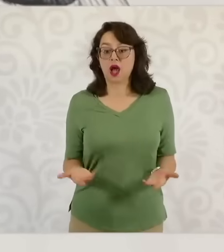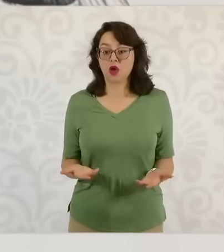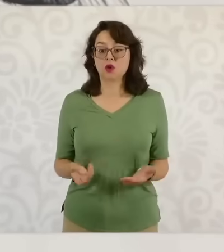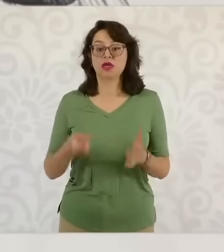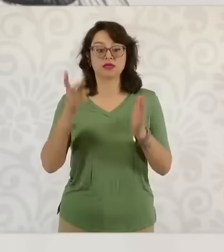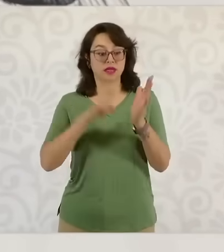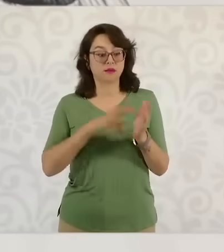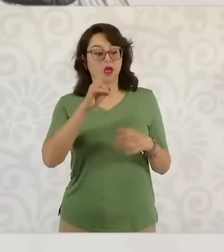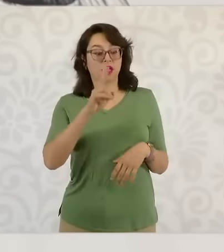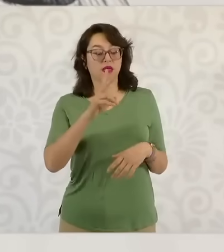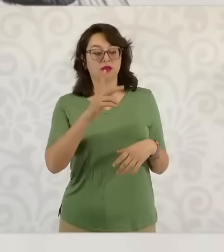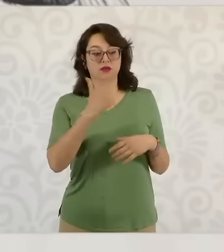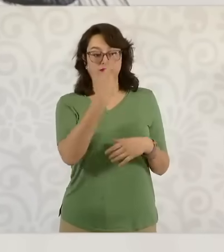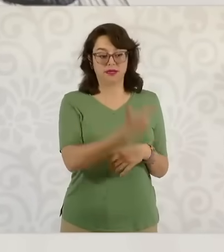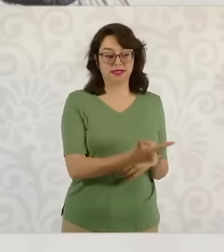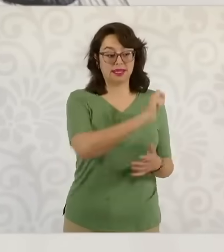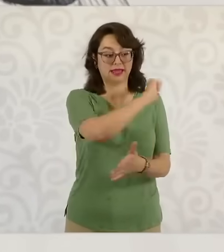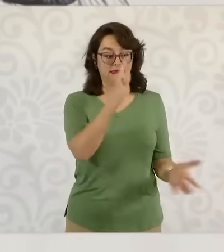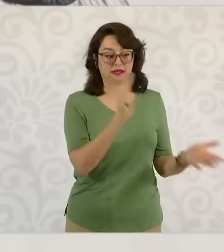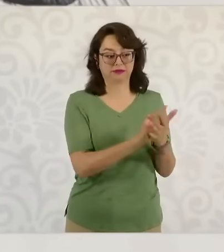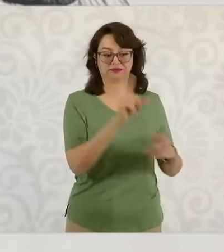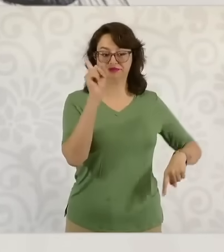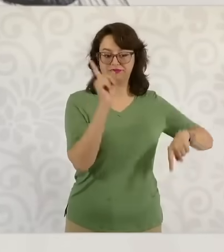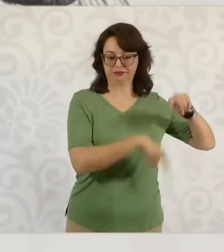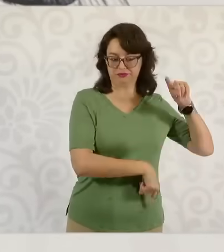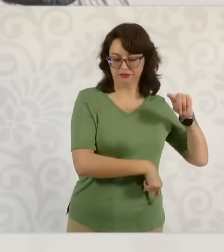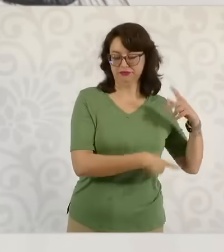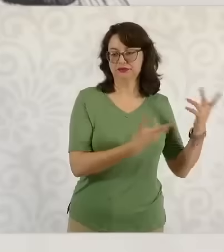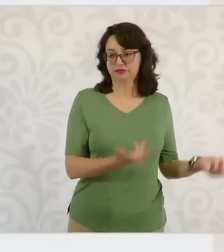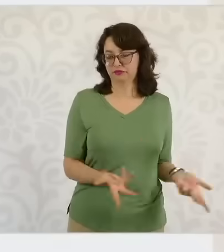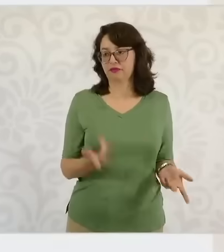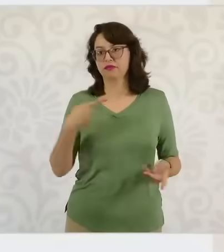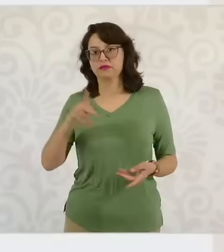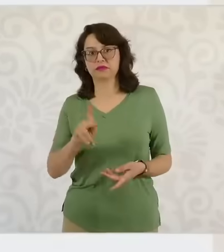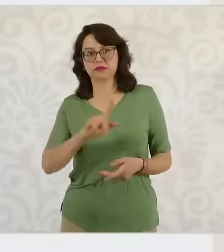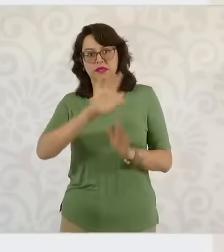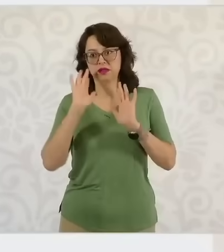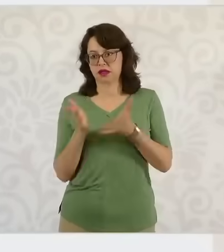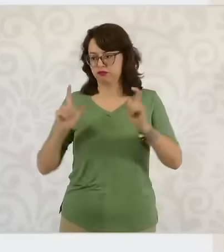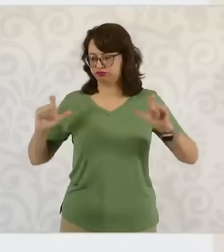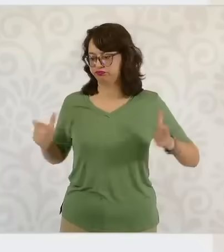y buscando las mejores opciones de jubilación para las maestras y los maestros pero lo cierto es que